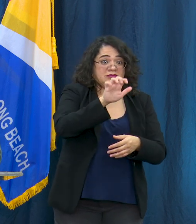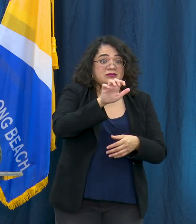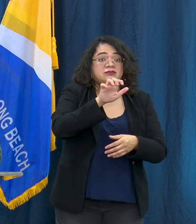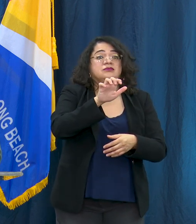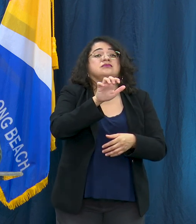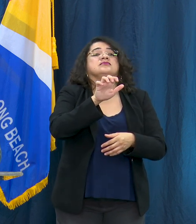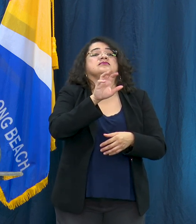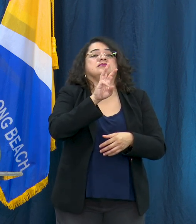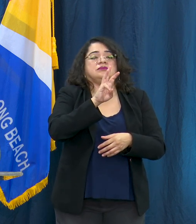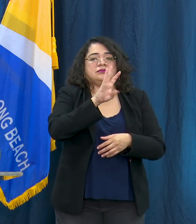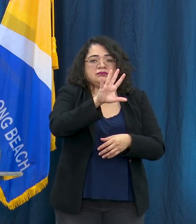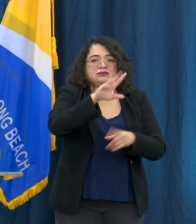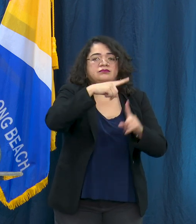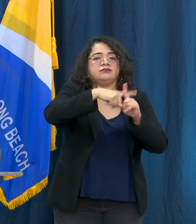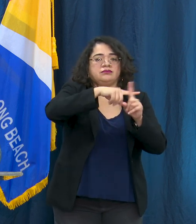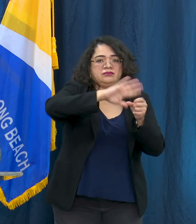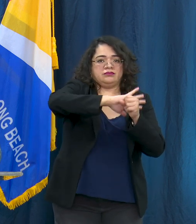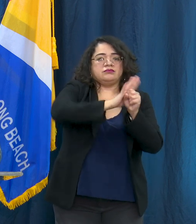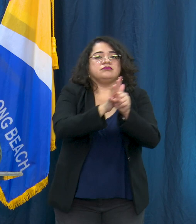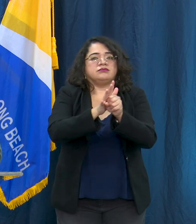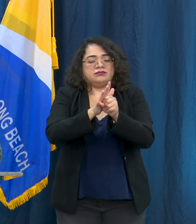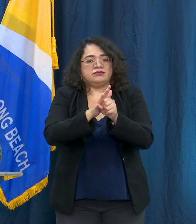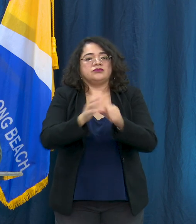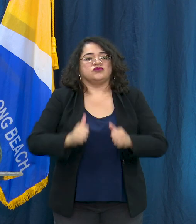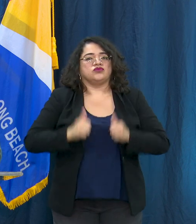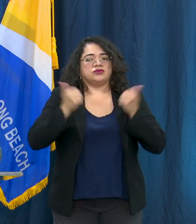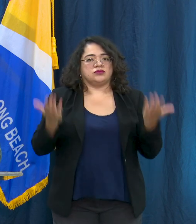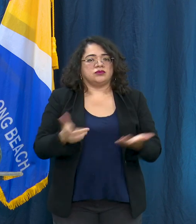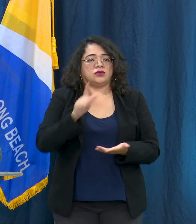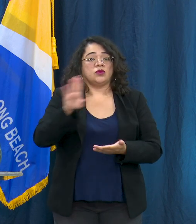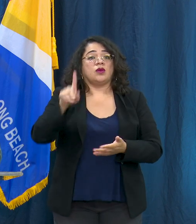privado positivo con koruna veeru's aproximadamente min novecientos venti